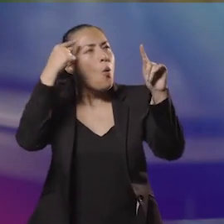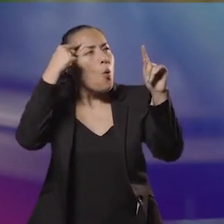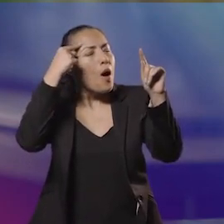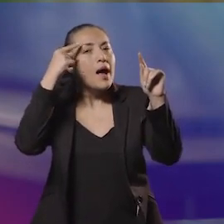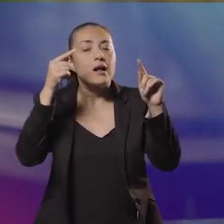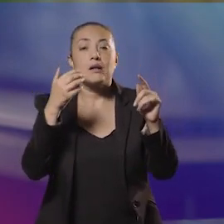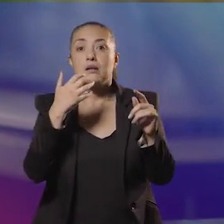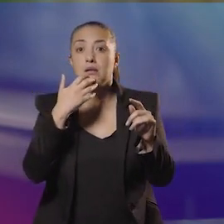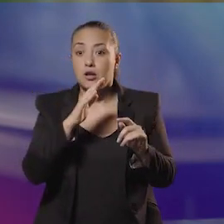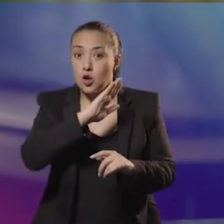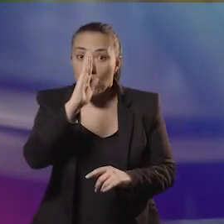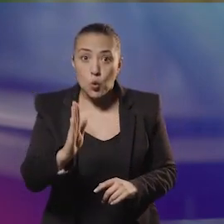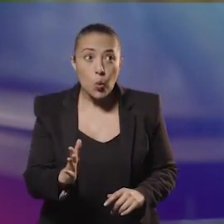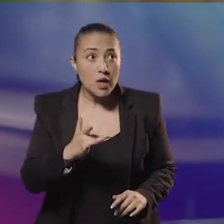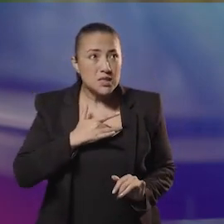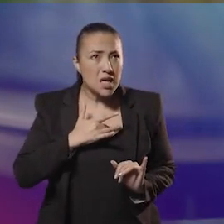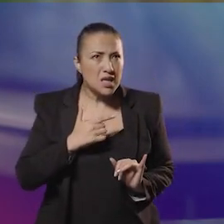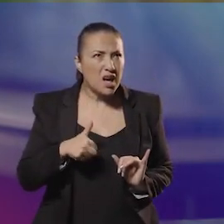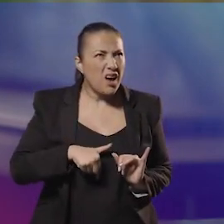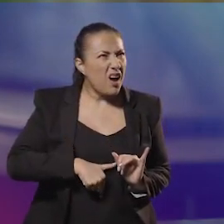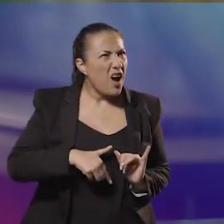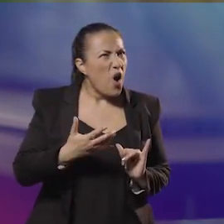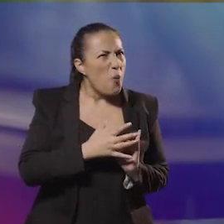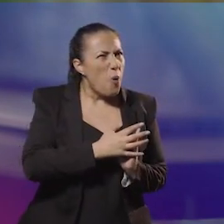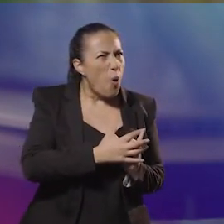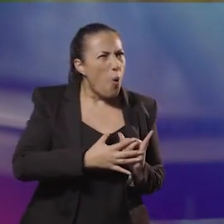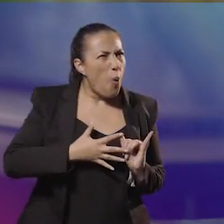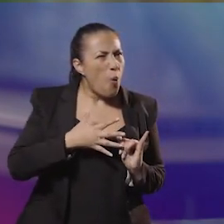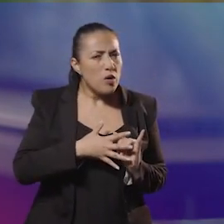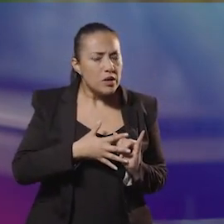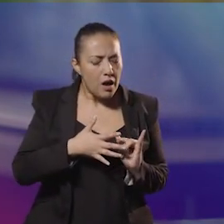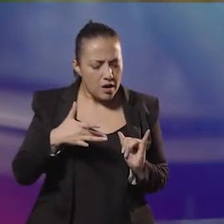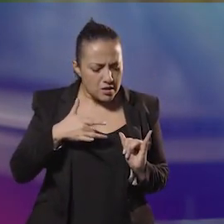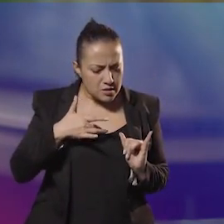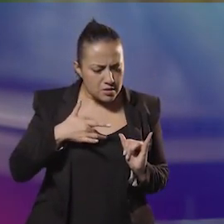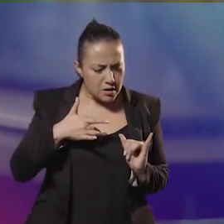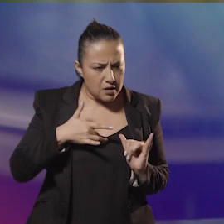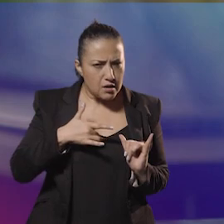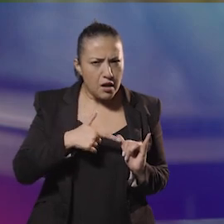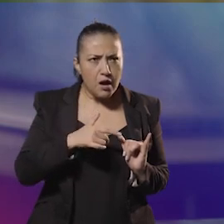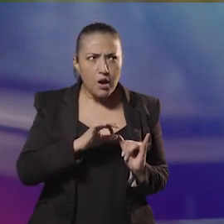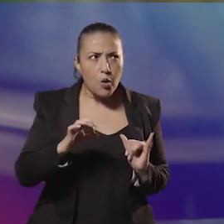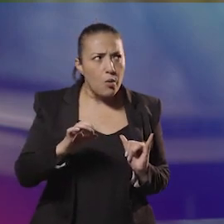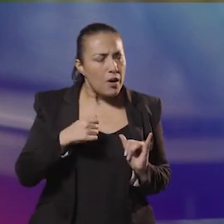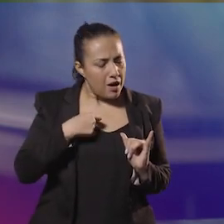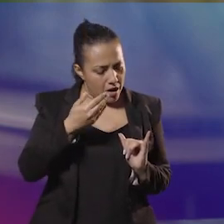permiten que si nunca hemos sentido el útero, sintamos y seamos conscientes de que nunca lo hemos sentido.